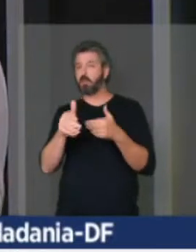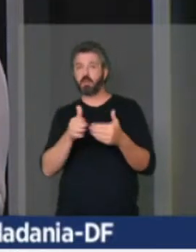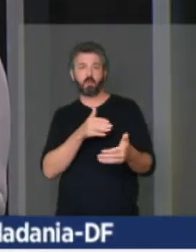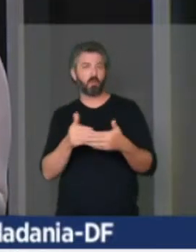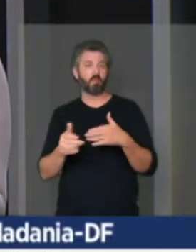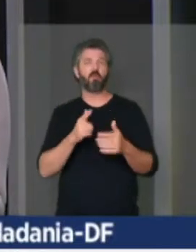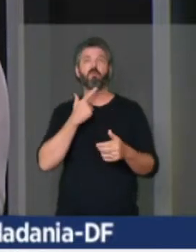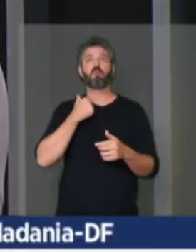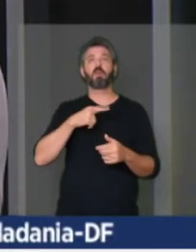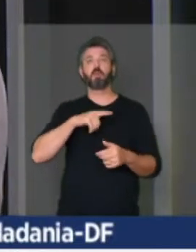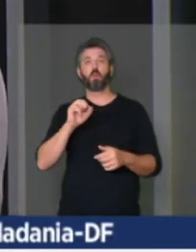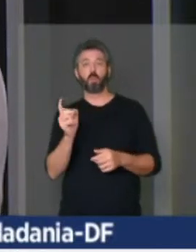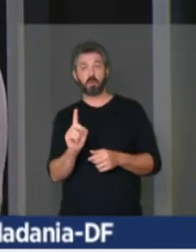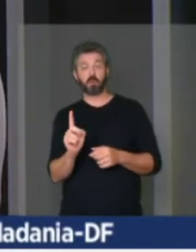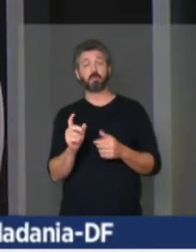DO SUBSTITUTIVO, QUE